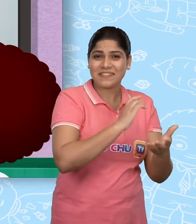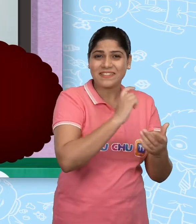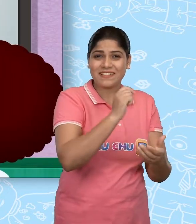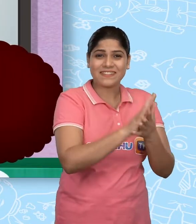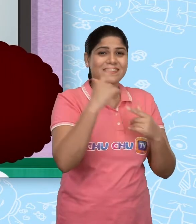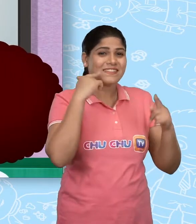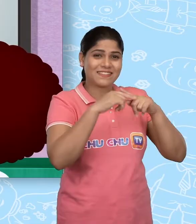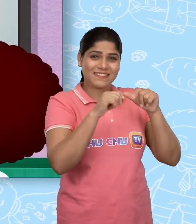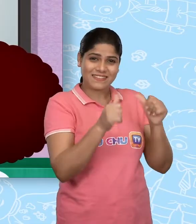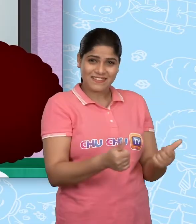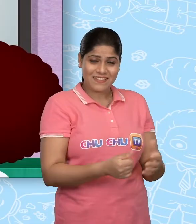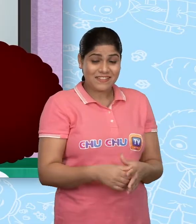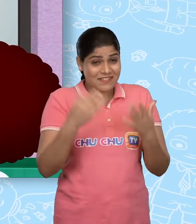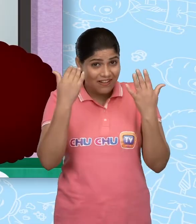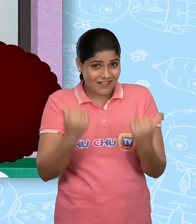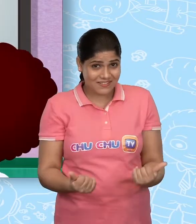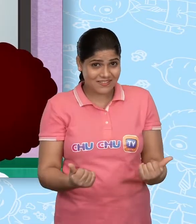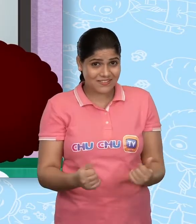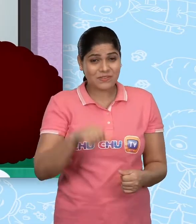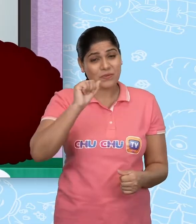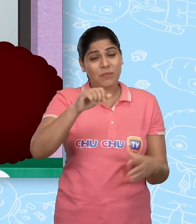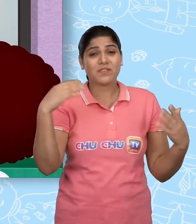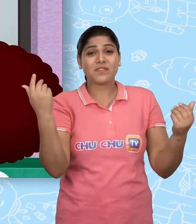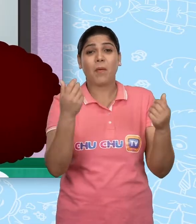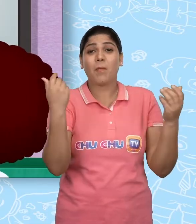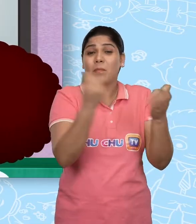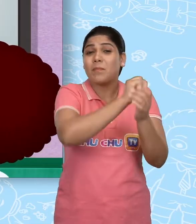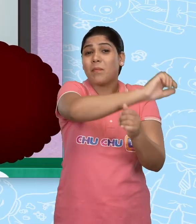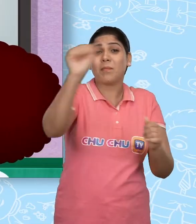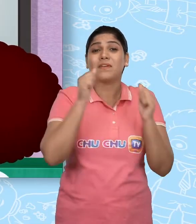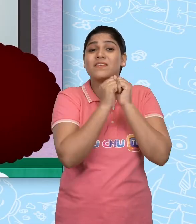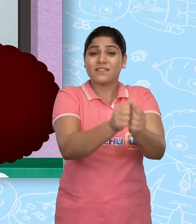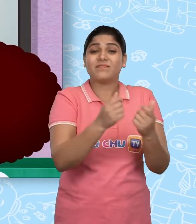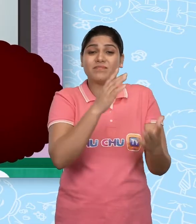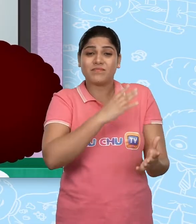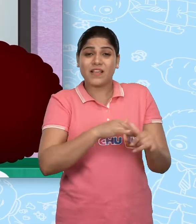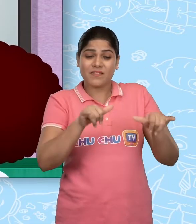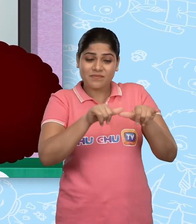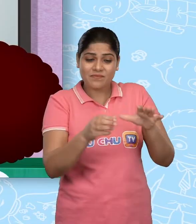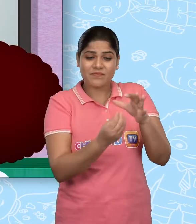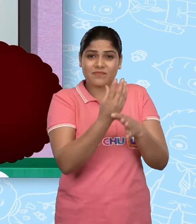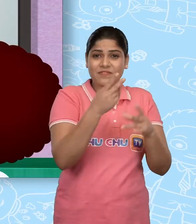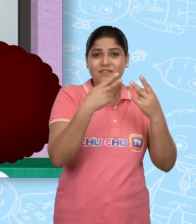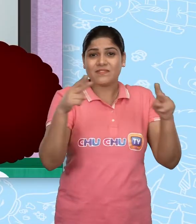बहुत बढ़िया Chika. तो आज तुम भी सबके साथ बागवानी करोगे.